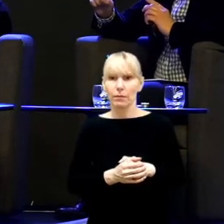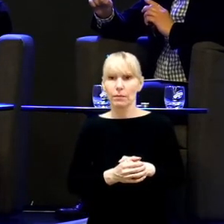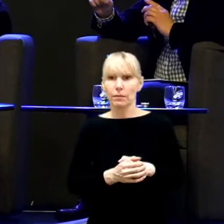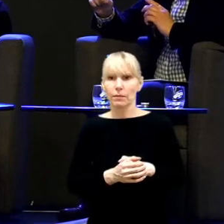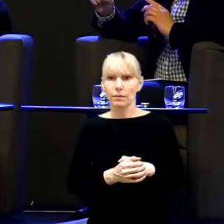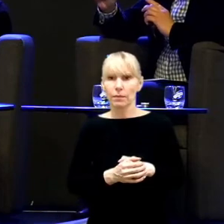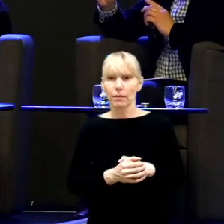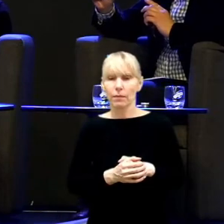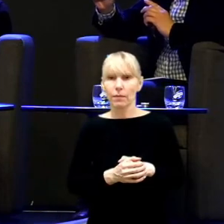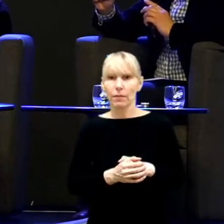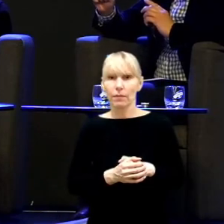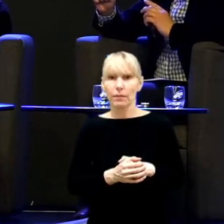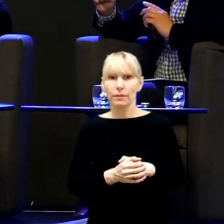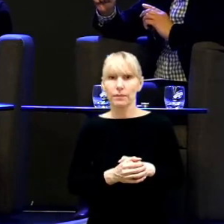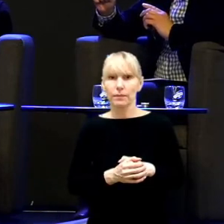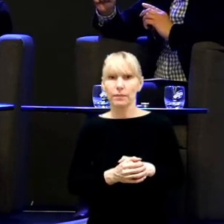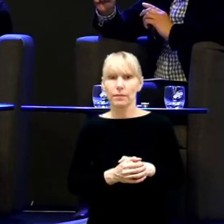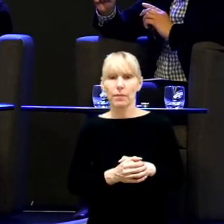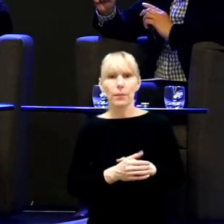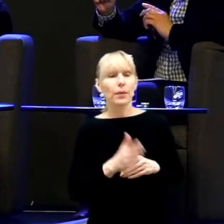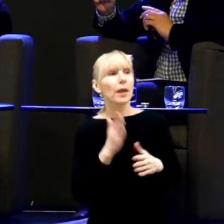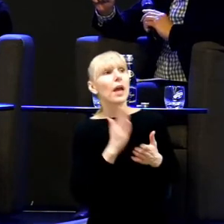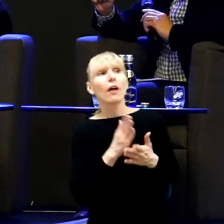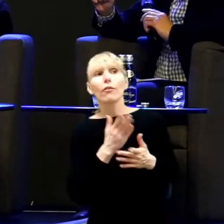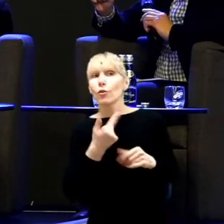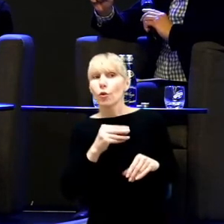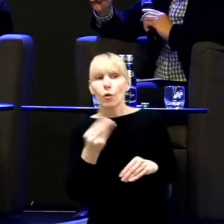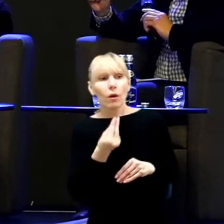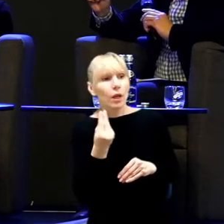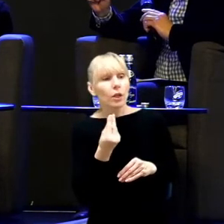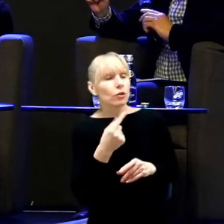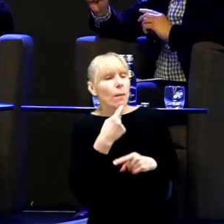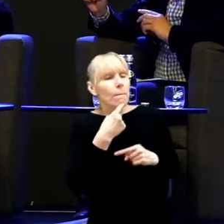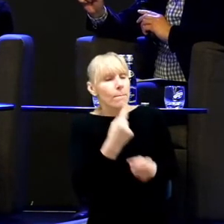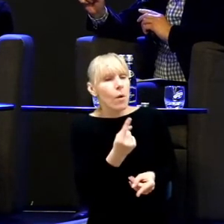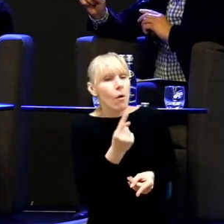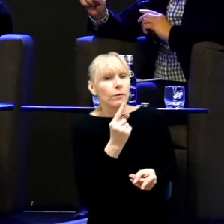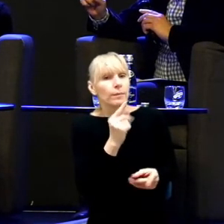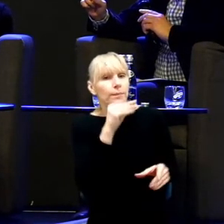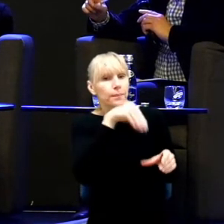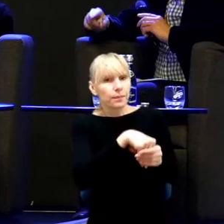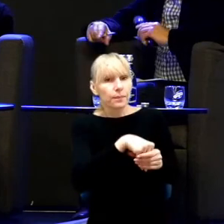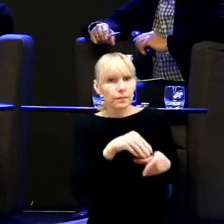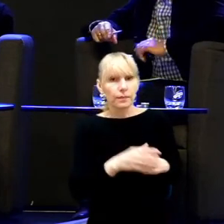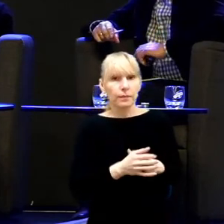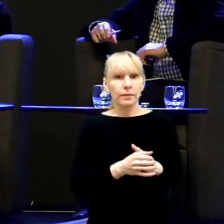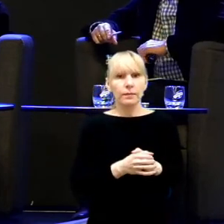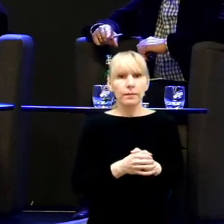Ale ja o tyle powiem, bo jakby to jest pytanie, czy uważamy,